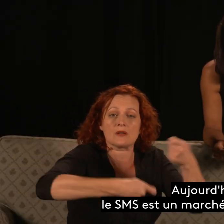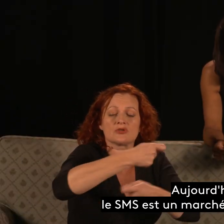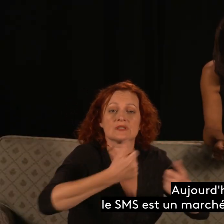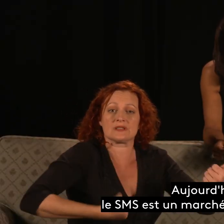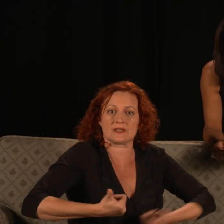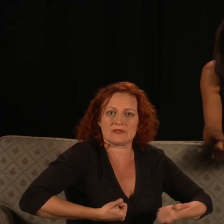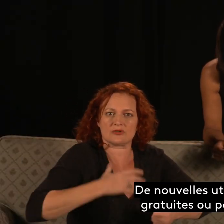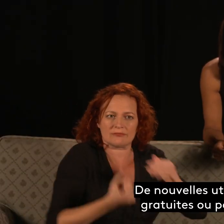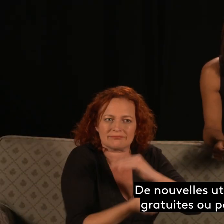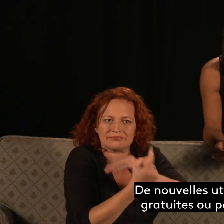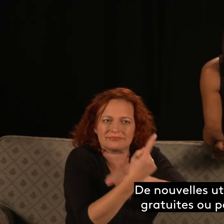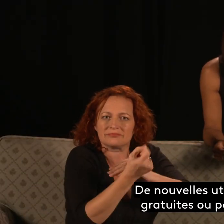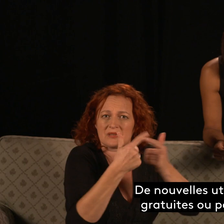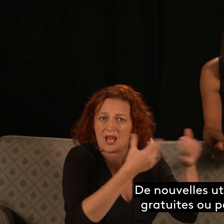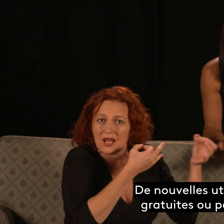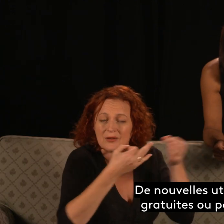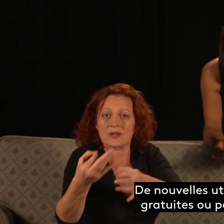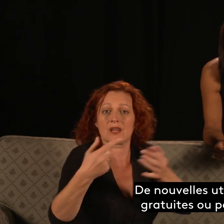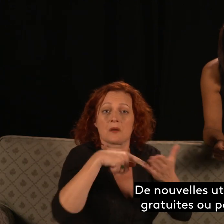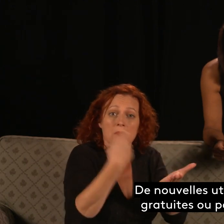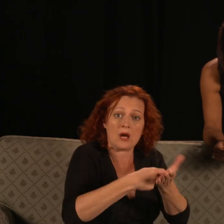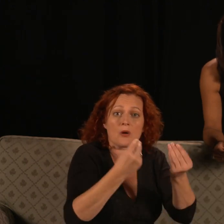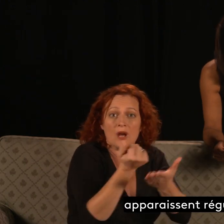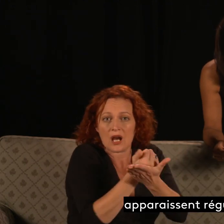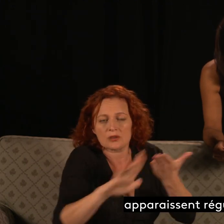entière. De nouvelles utilisations, gratuites ou payantes, apparaissent régulièrement.